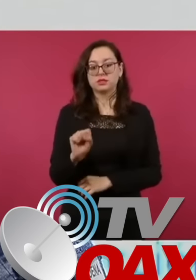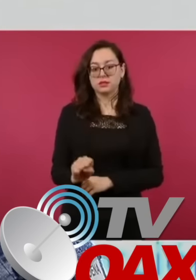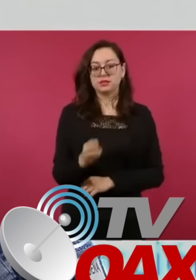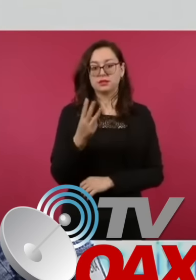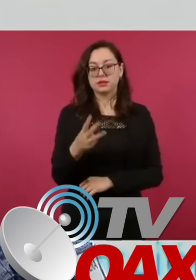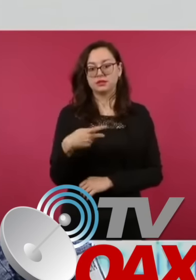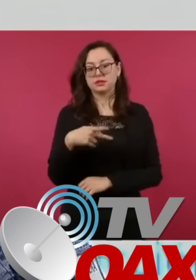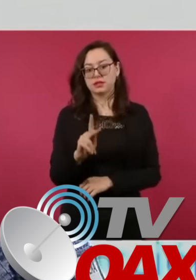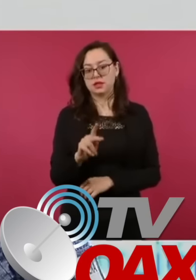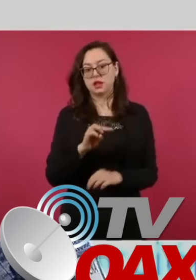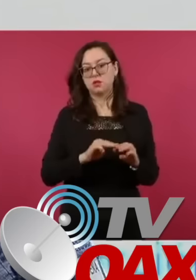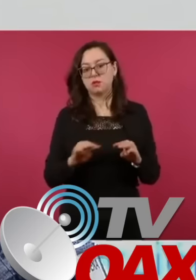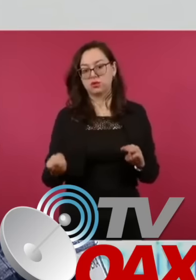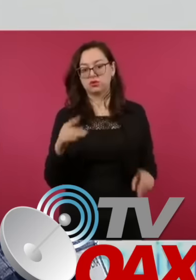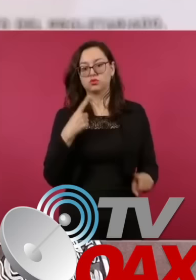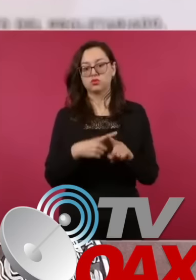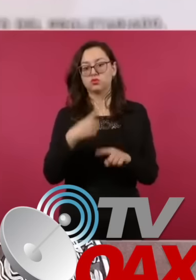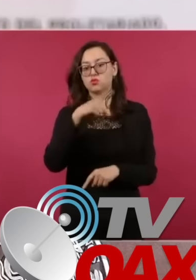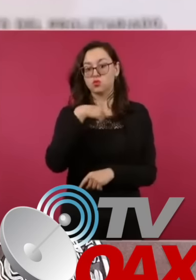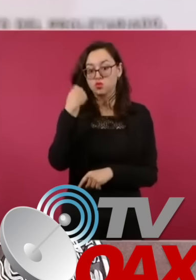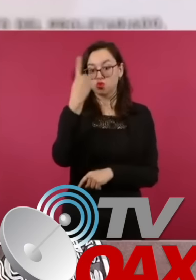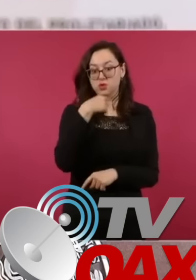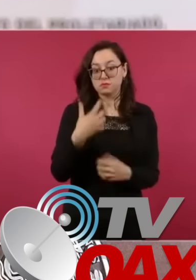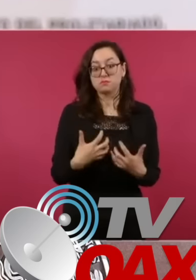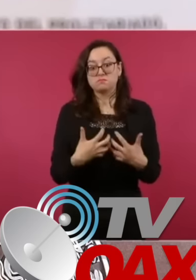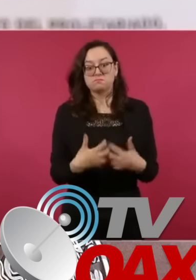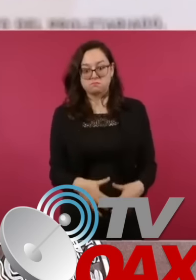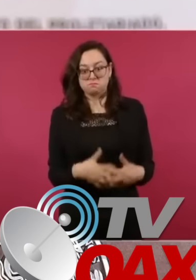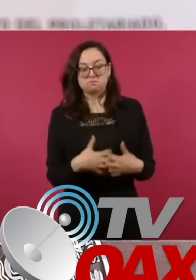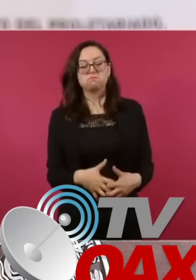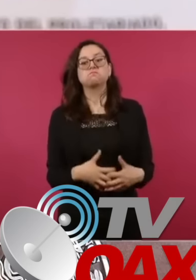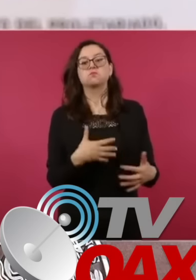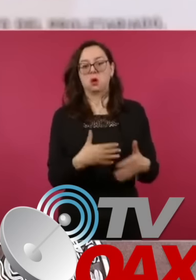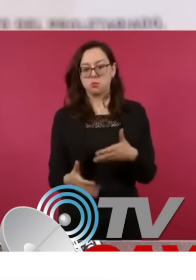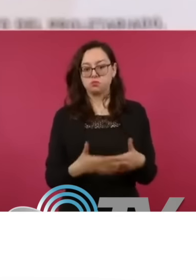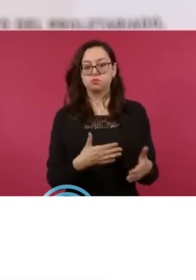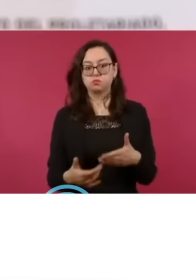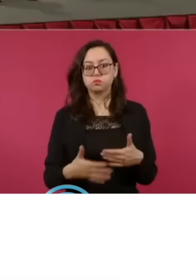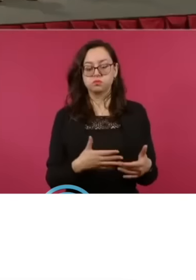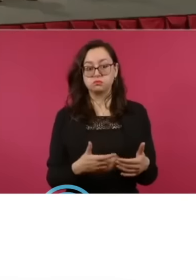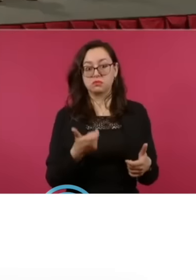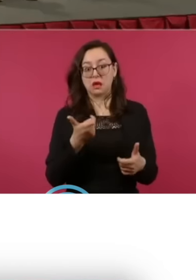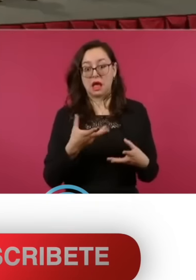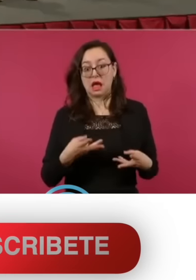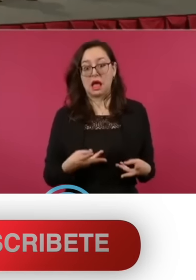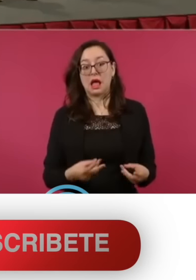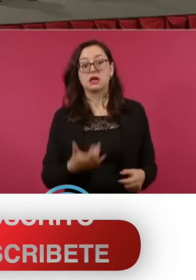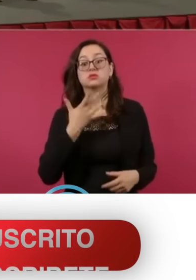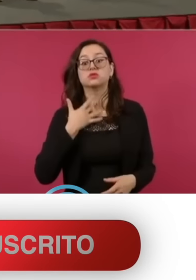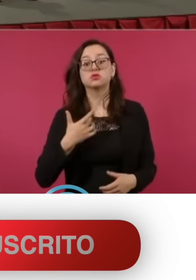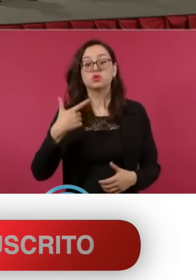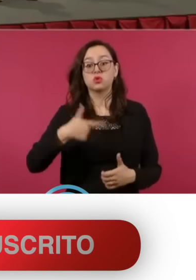son de alta eficiencia y permitirán un 30% en ahorro en el consumo de combustible y un 35 por de